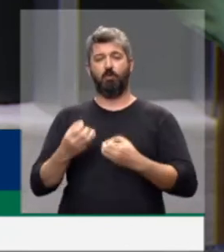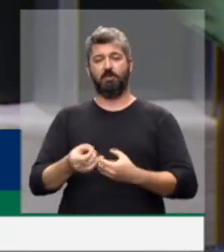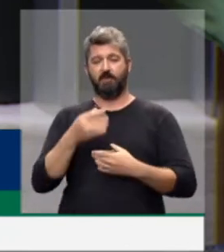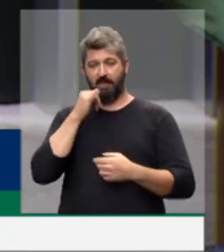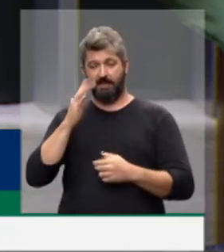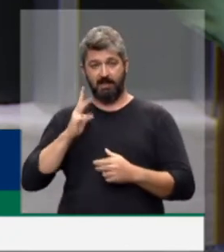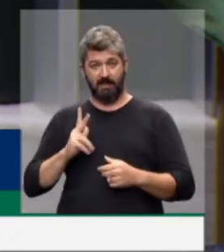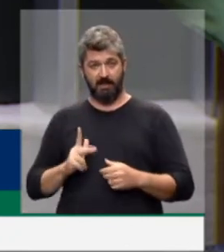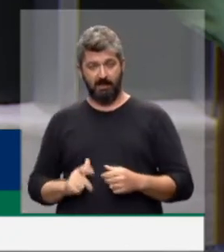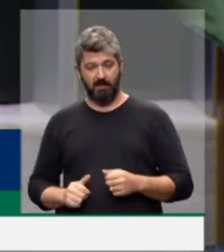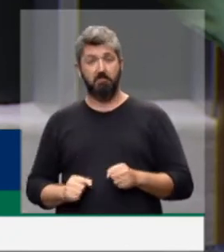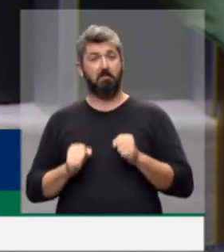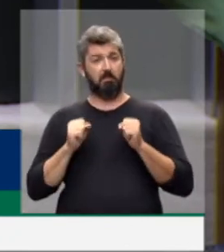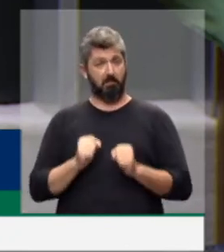MOSTRA A CAPACIDADE POTENCIAL, COMO SE ESSA ATIVIDADE ECONÔ